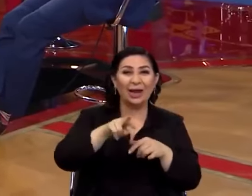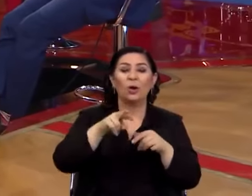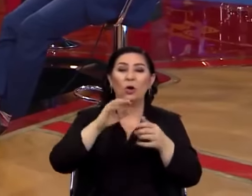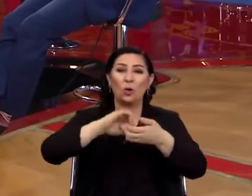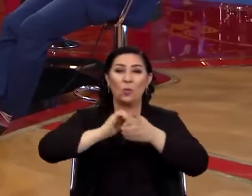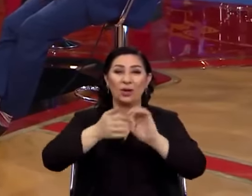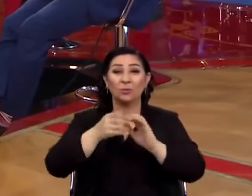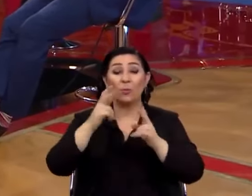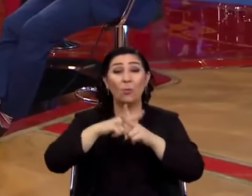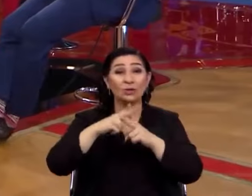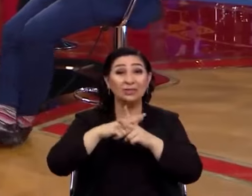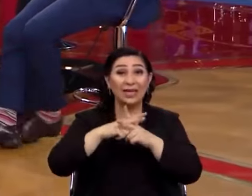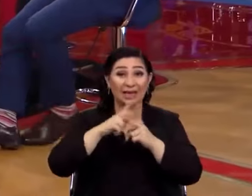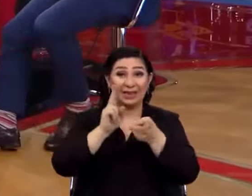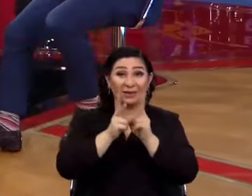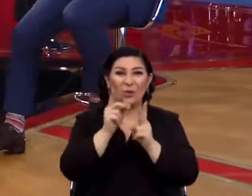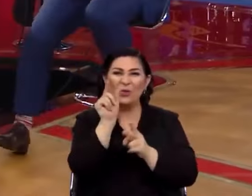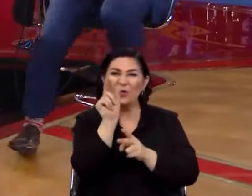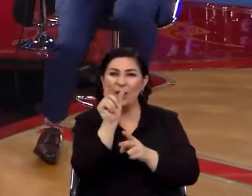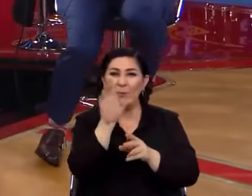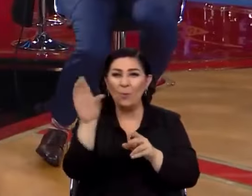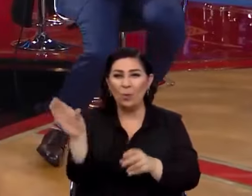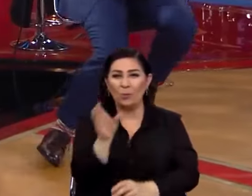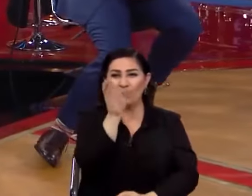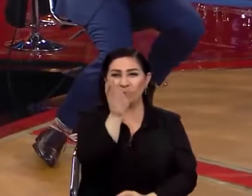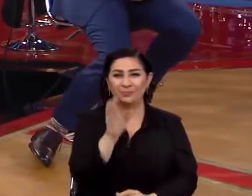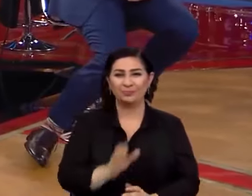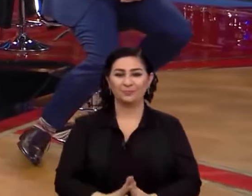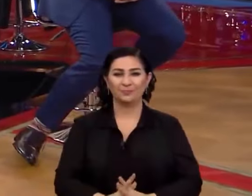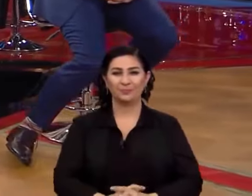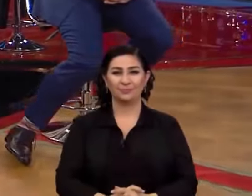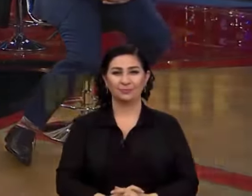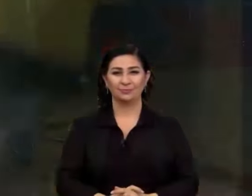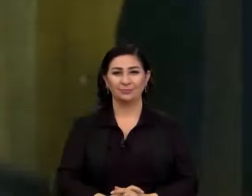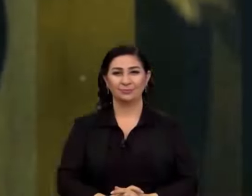tiyatro oradan küçük bir bölüm izleyeceğiz şimdi